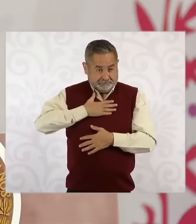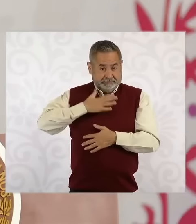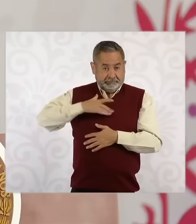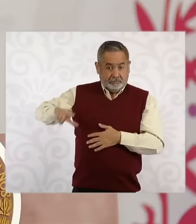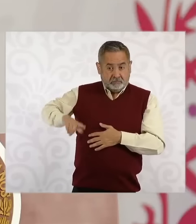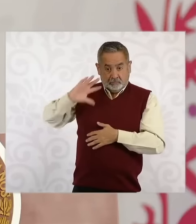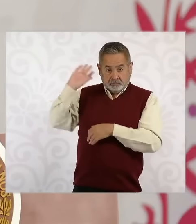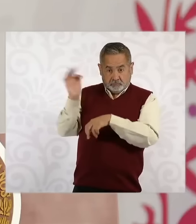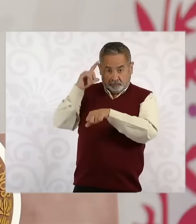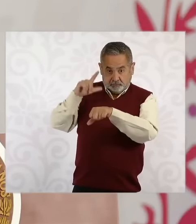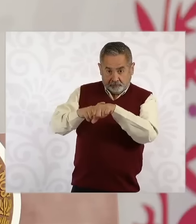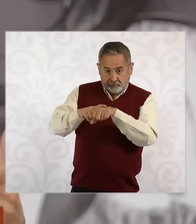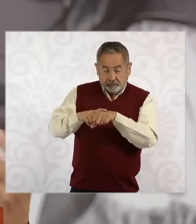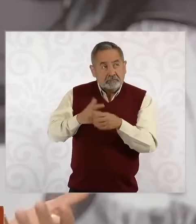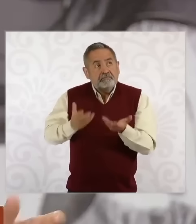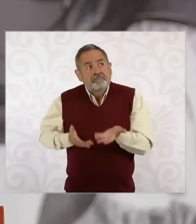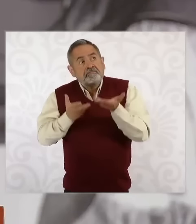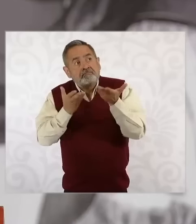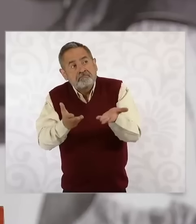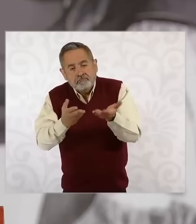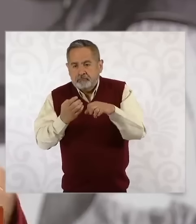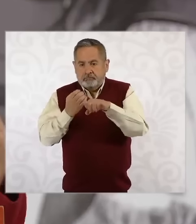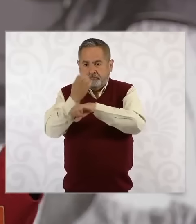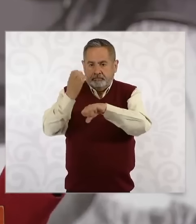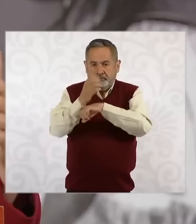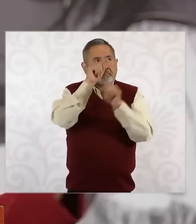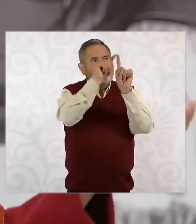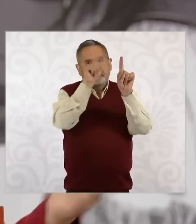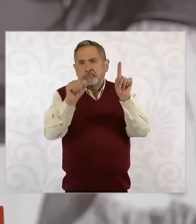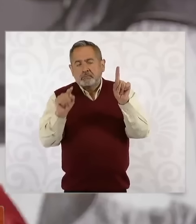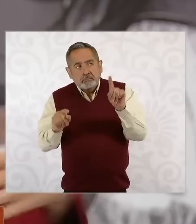los gobiernos de los estados, sobre todo si son nuevas carreteras. Obviamente la repavimentación